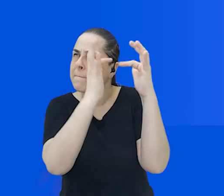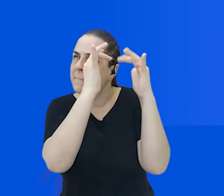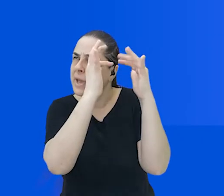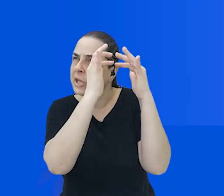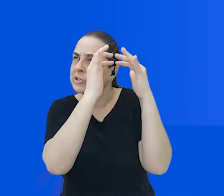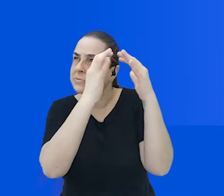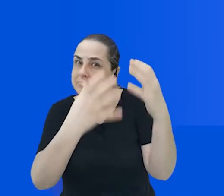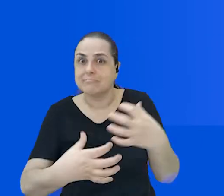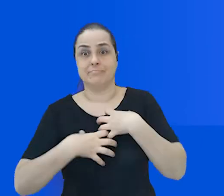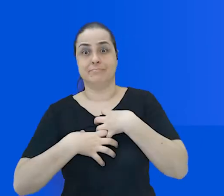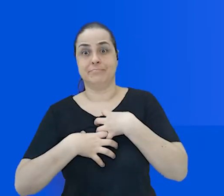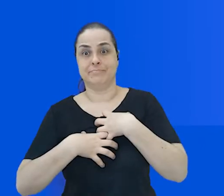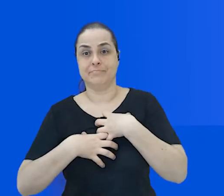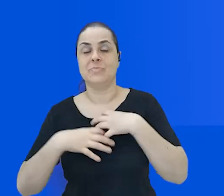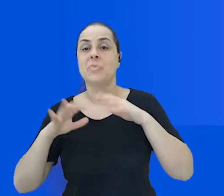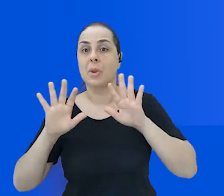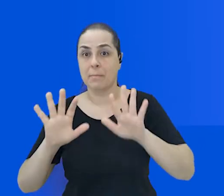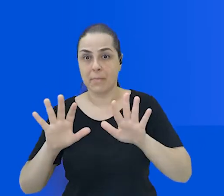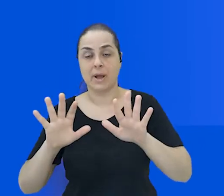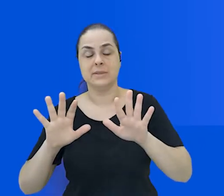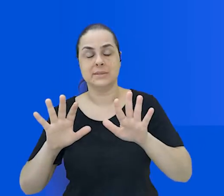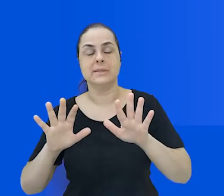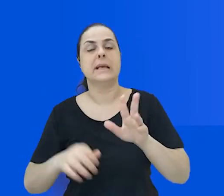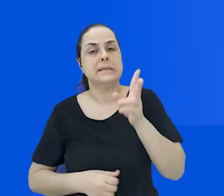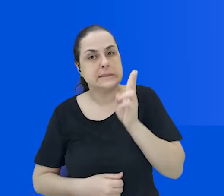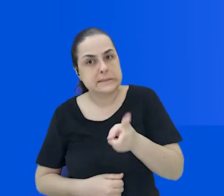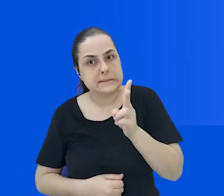Mas os disparadores das emoções são sempre físicos, corporais